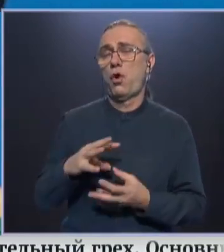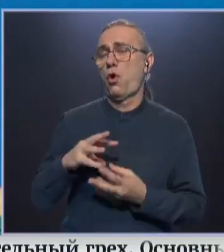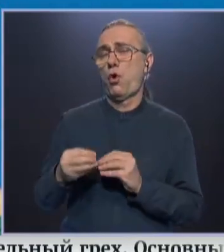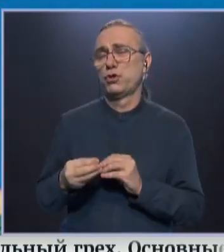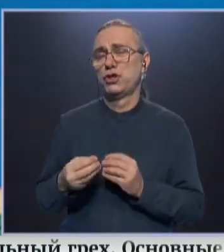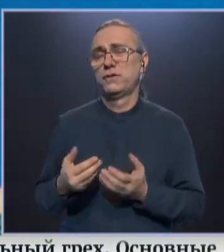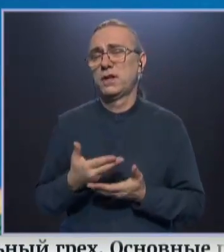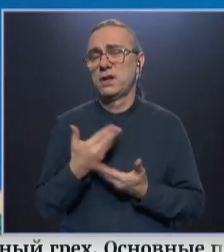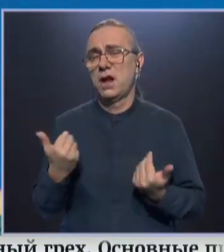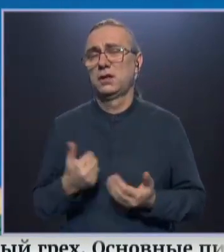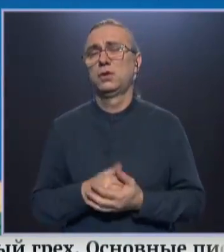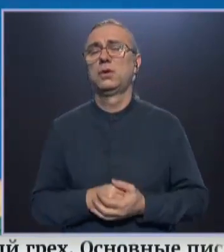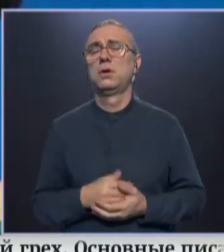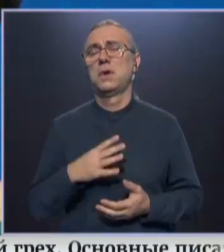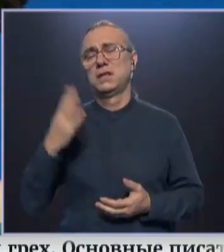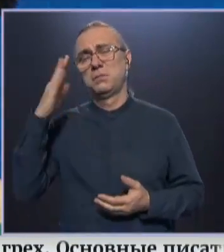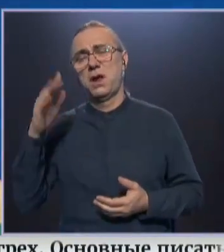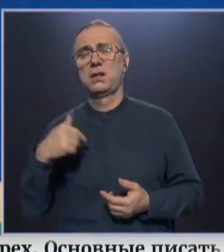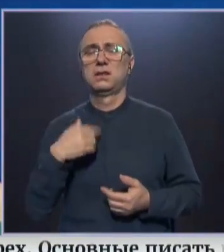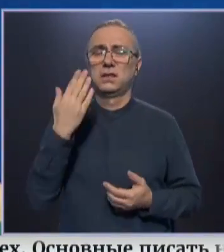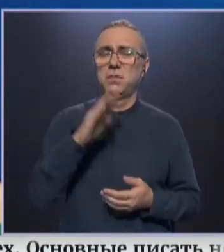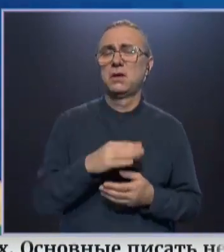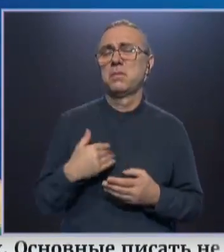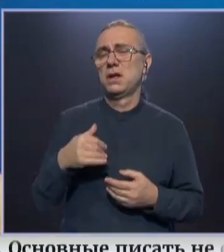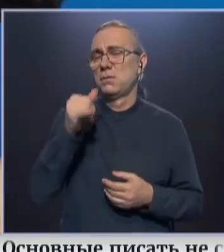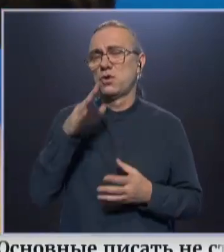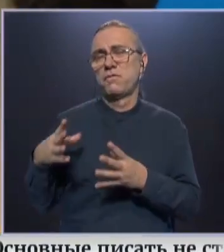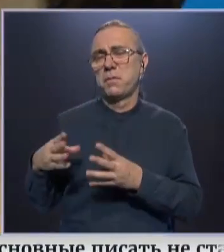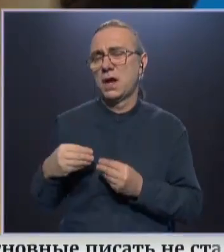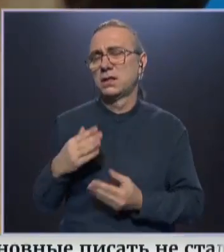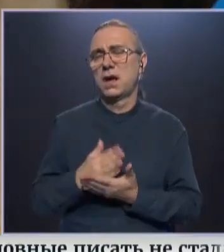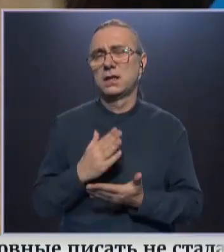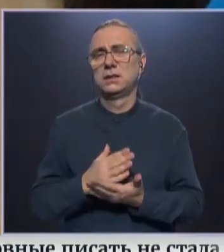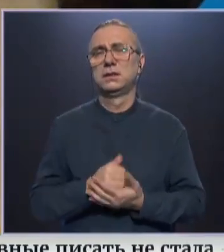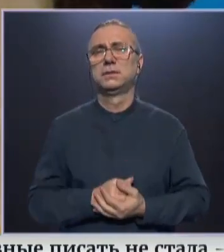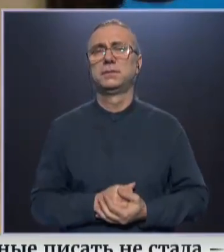жены а потом с моей стороны сейчас уже не можем вместе находиться на момент предательства священник благословлял